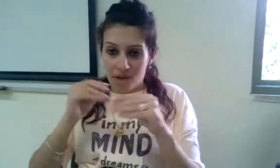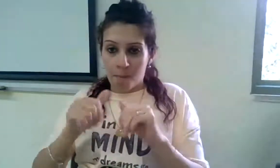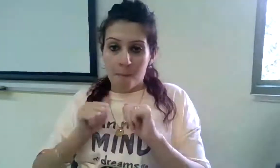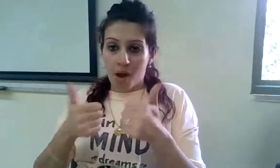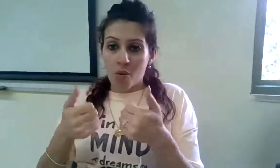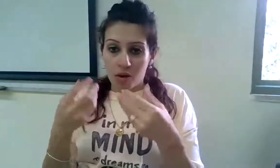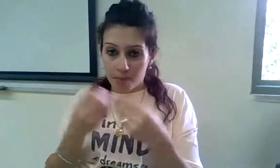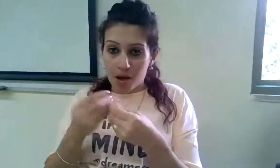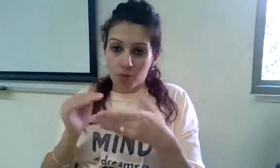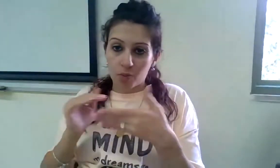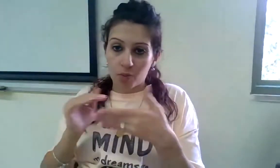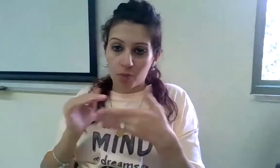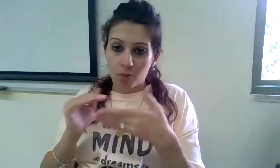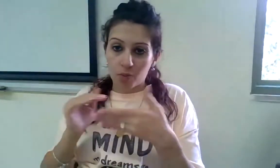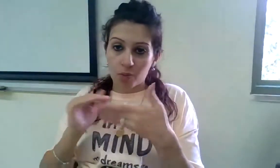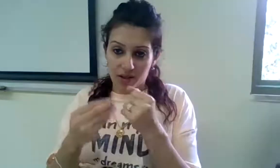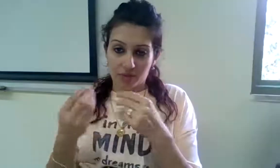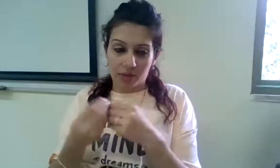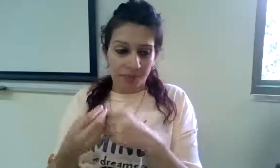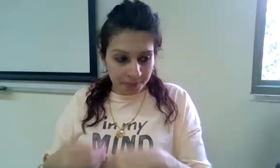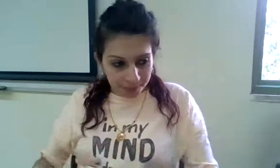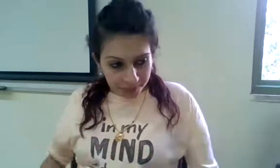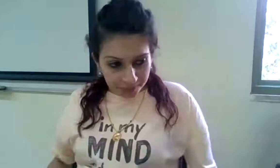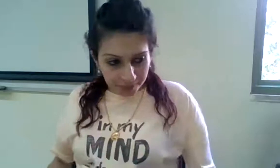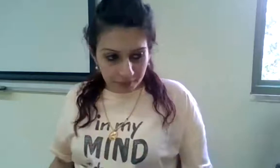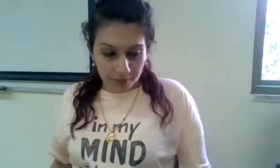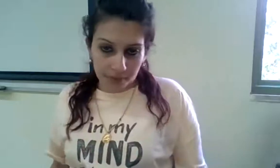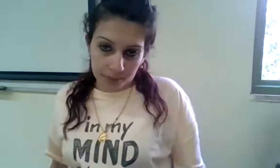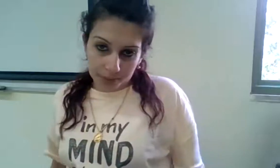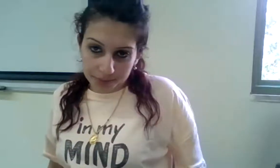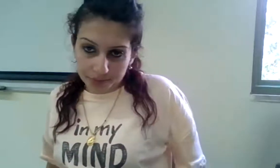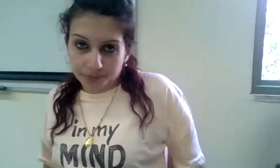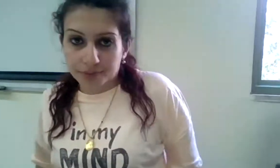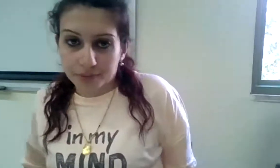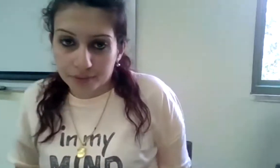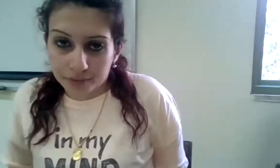الأغلبية الساحقة من الأطفال من ذوي الإعاقة الذهنية